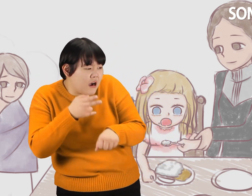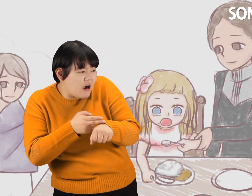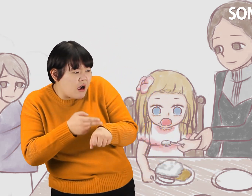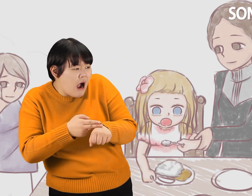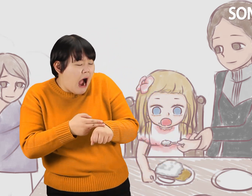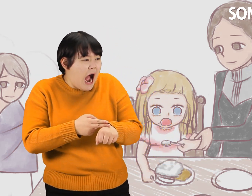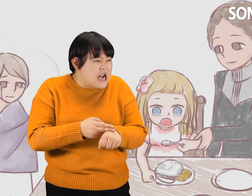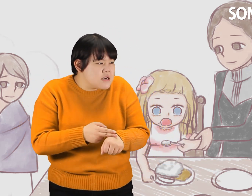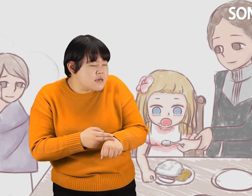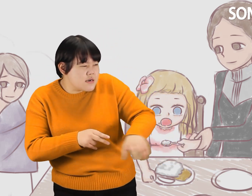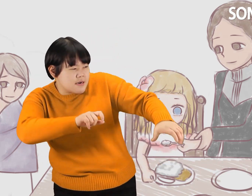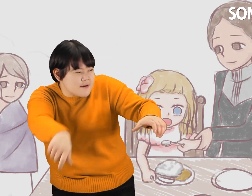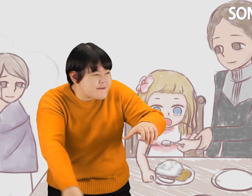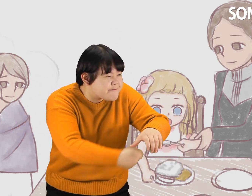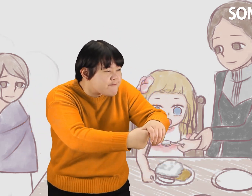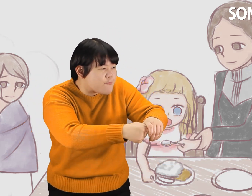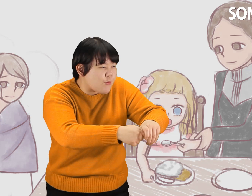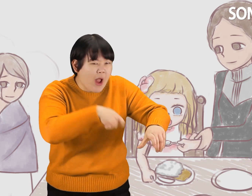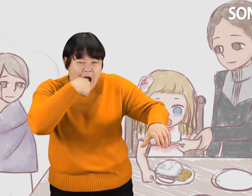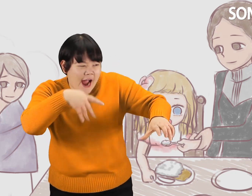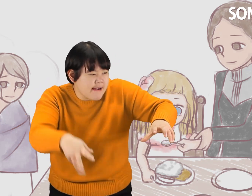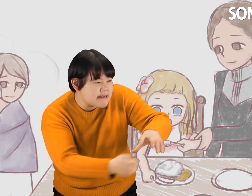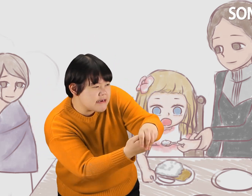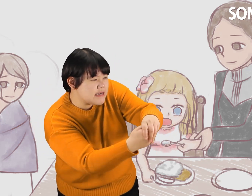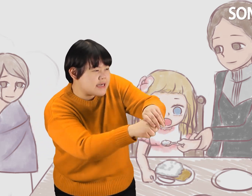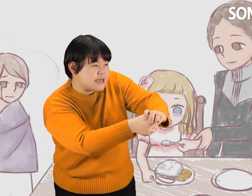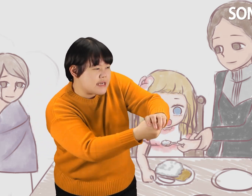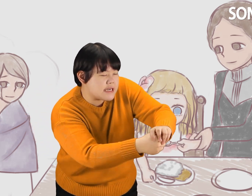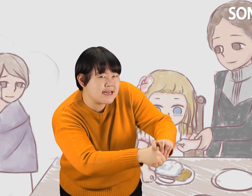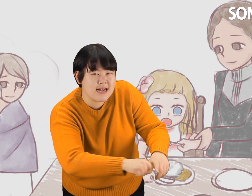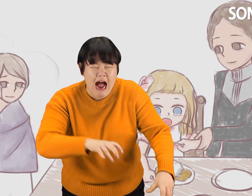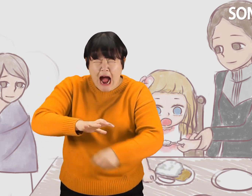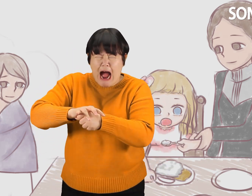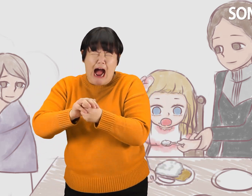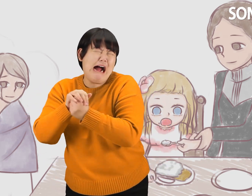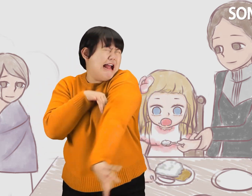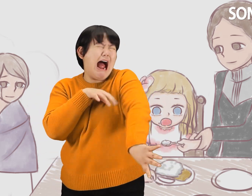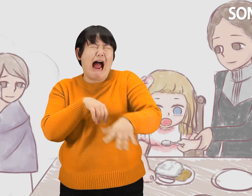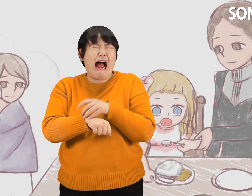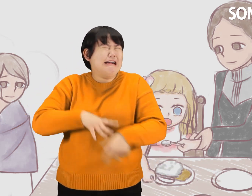サリバン先生は何とかヘレンにスプーンを握るしようとしました。